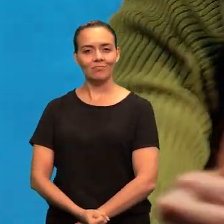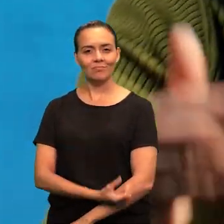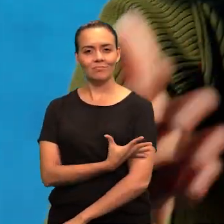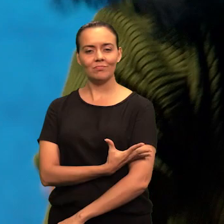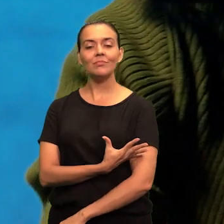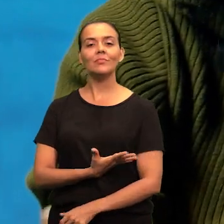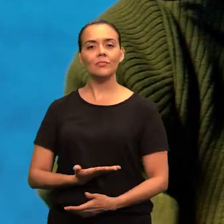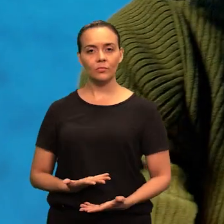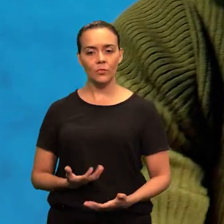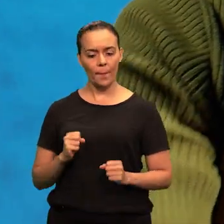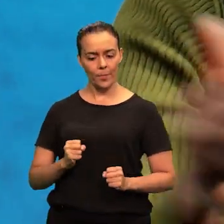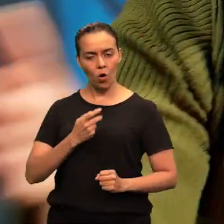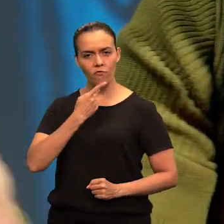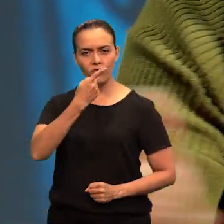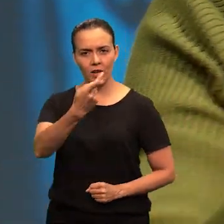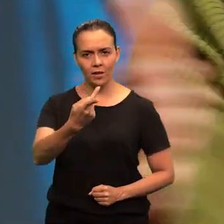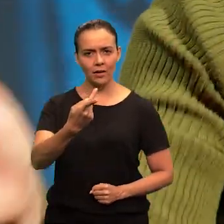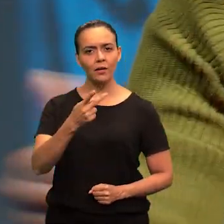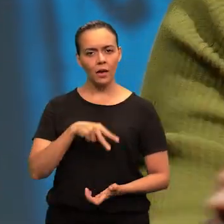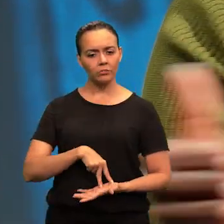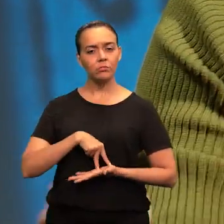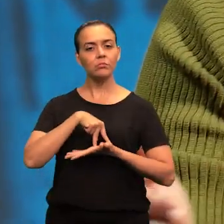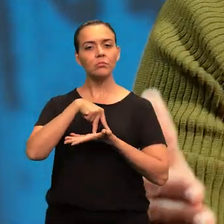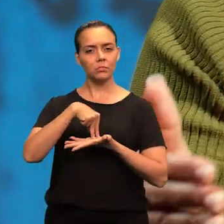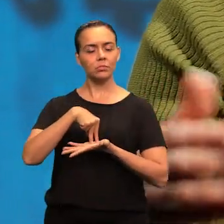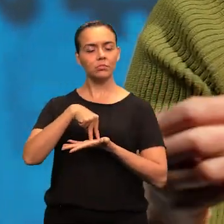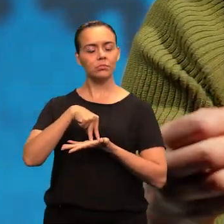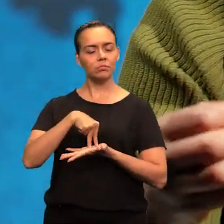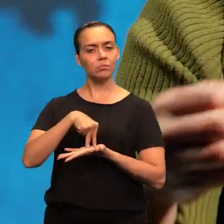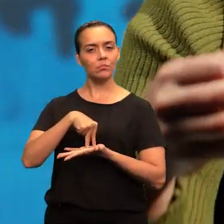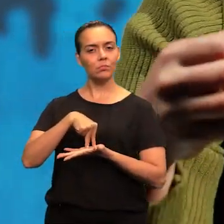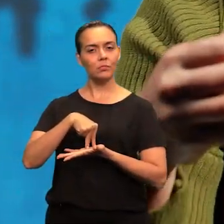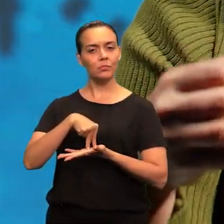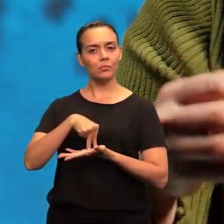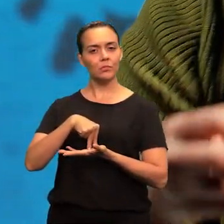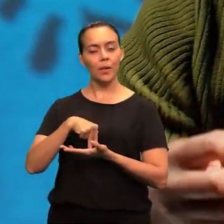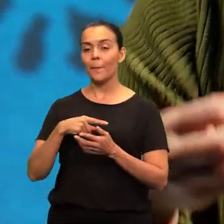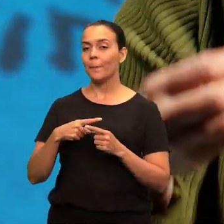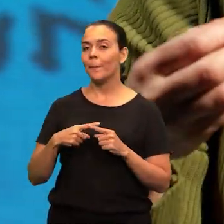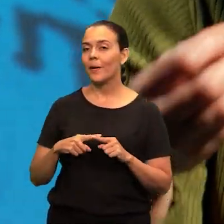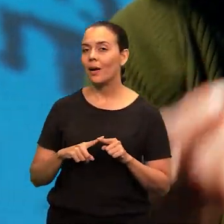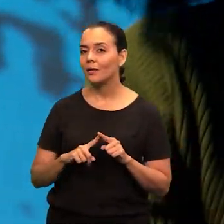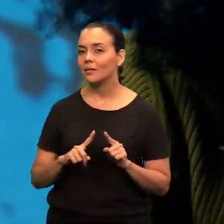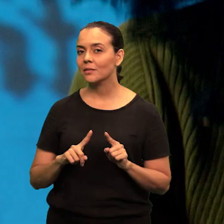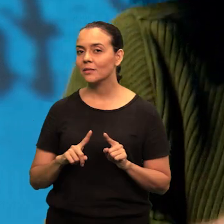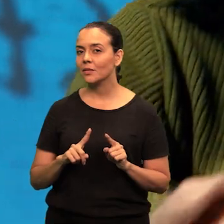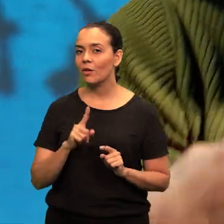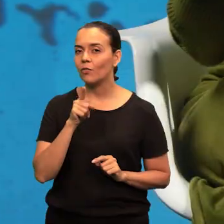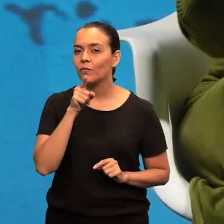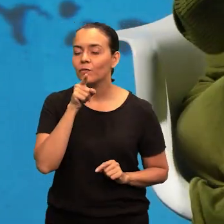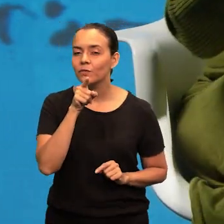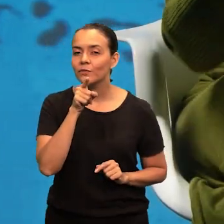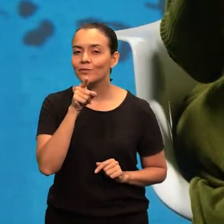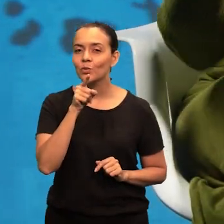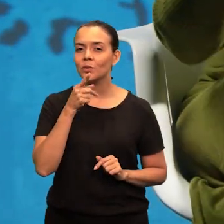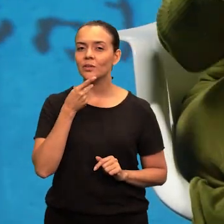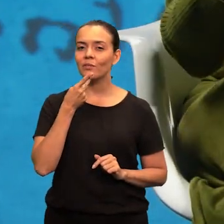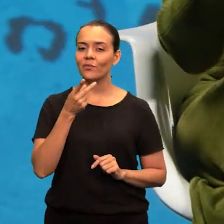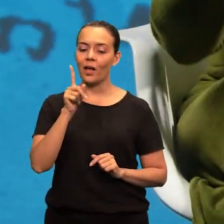Fale. Ninguém está dizendo que não é para falar. Mas o lugar que você fala é de um lugar